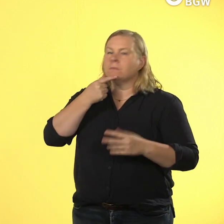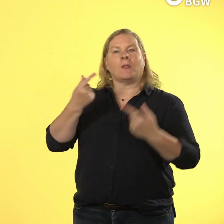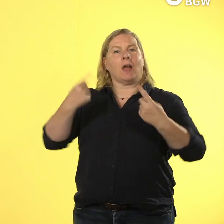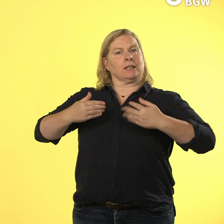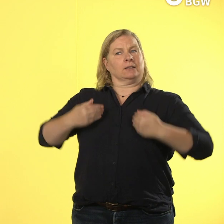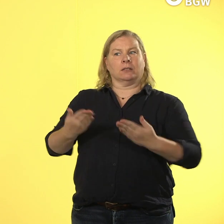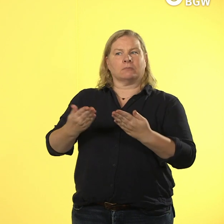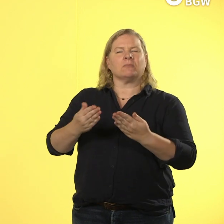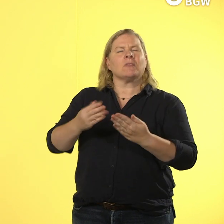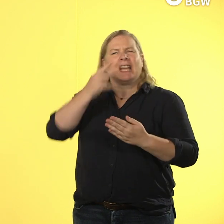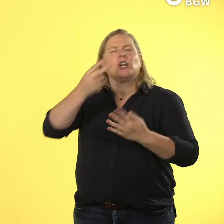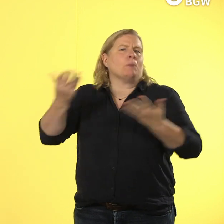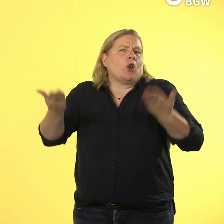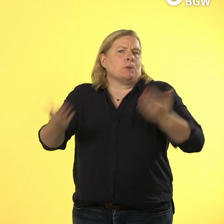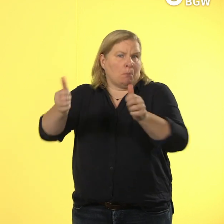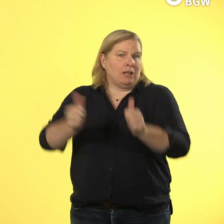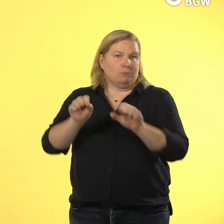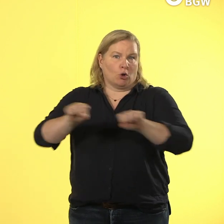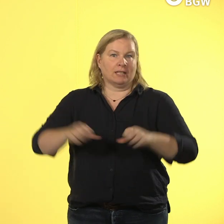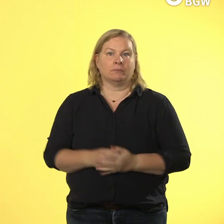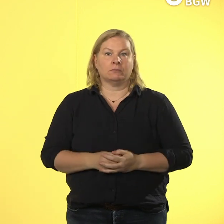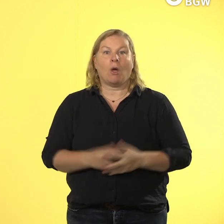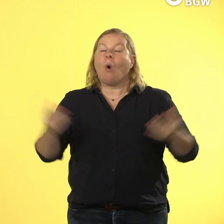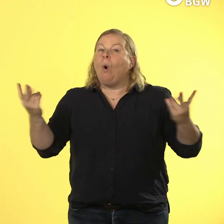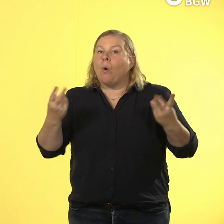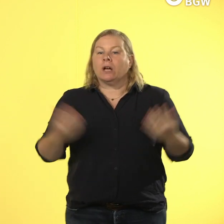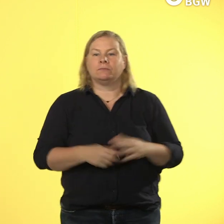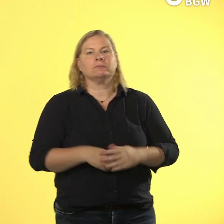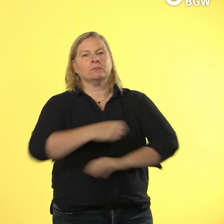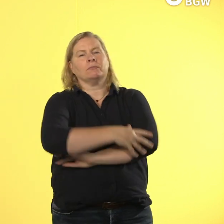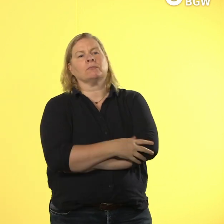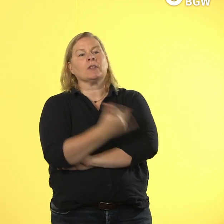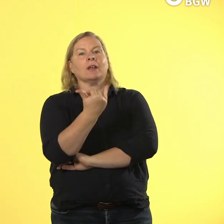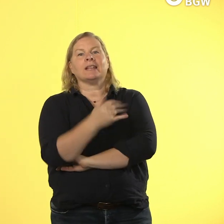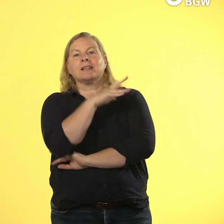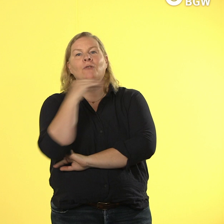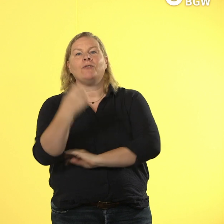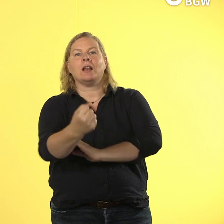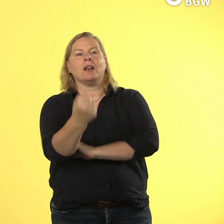"Ich werde jetzt sehr viel Energie darauf verwenden, jedes Tool, jede Möglichkeit, was mir gesagt wird, zu widerlegen." Das wird Ihnen gelingen.